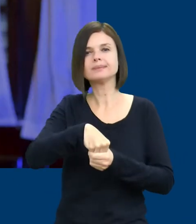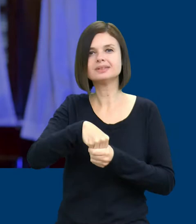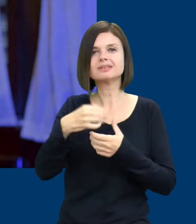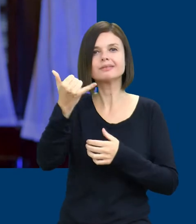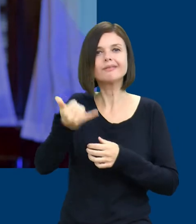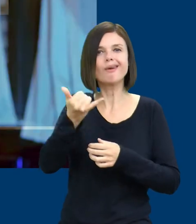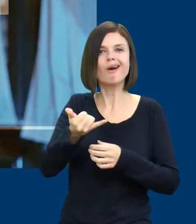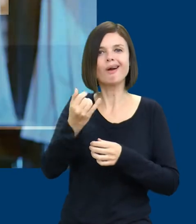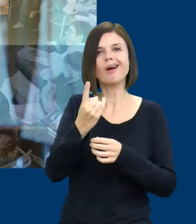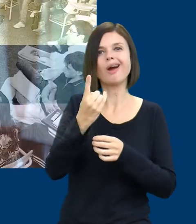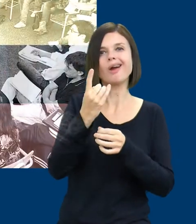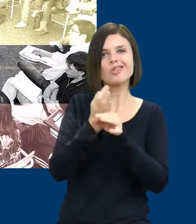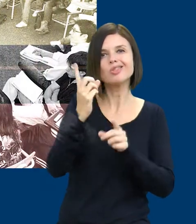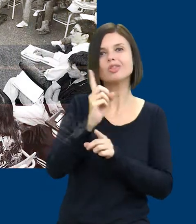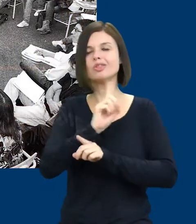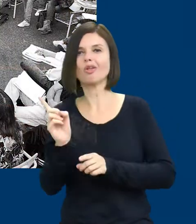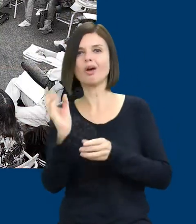uno nodocente en el Consejo Directivo.